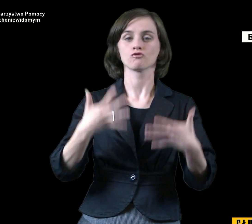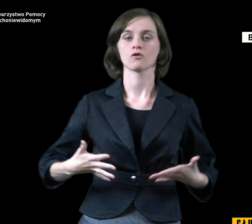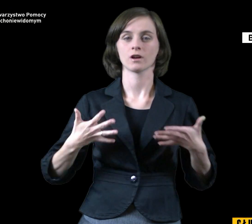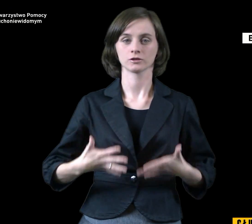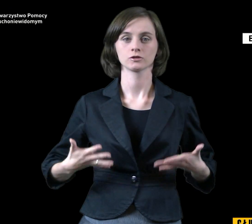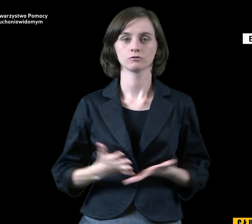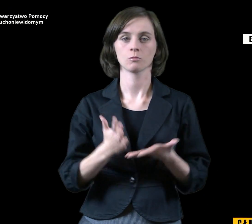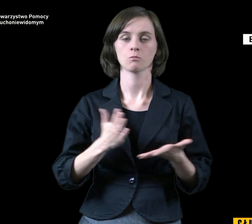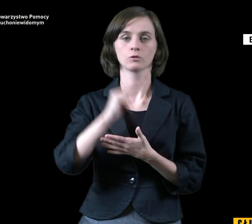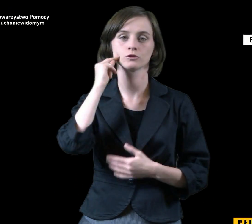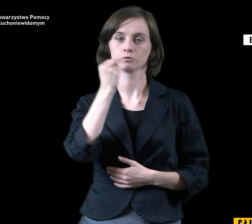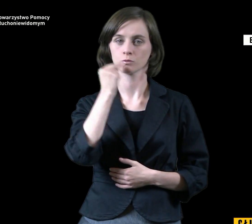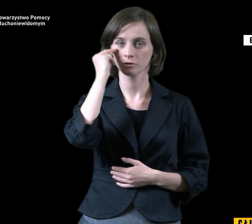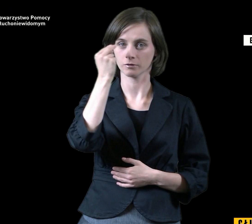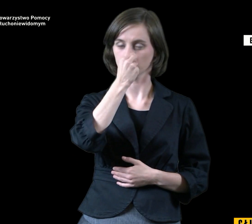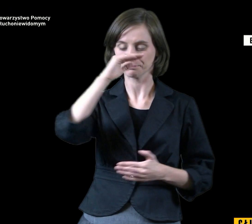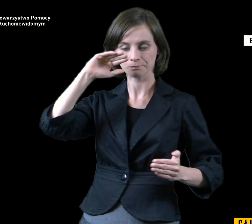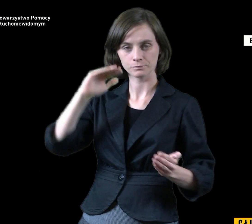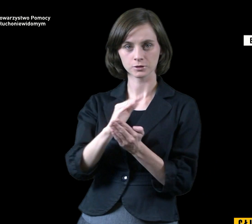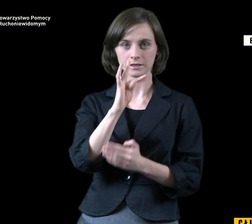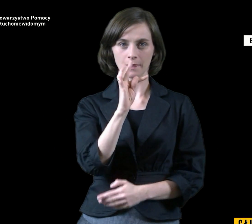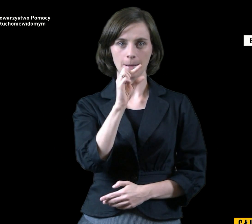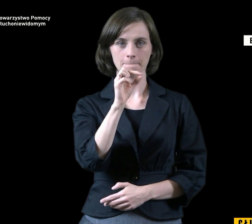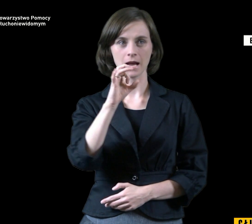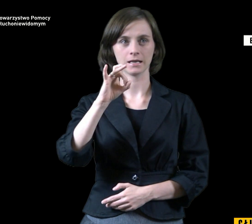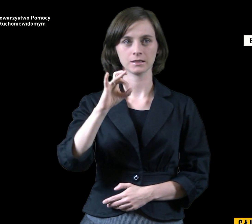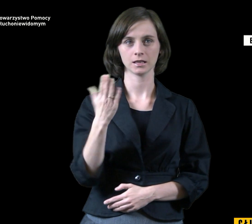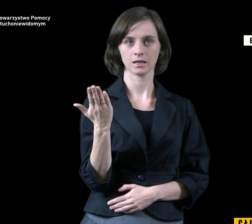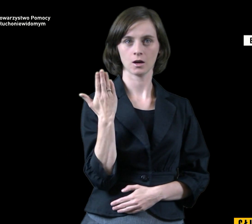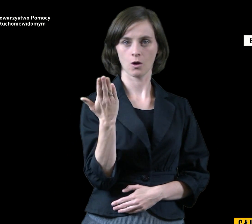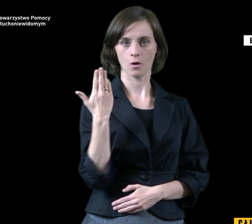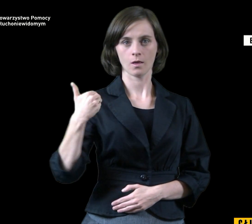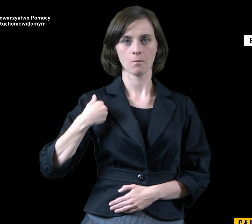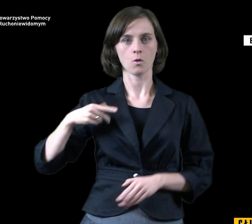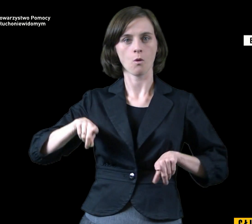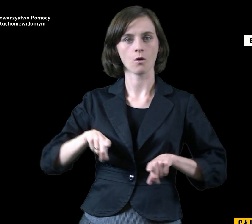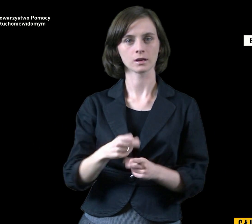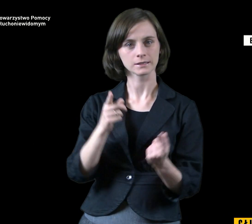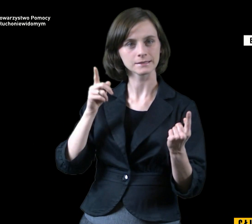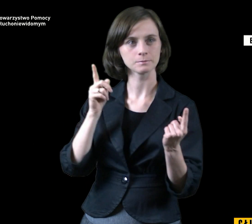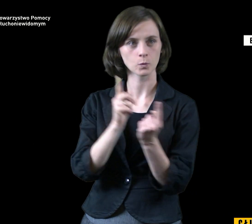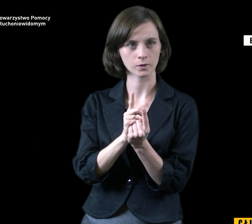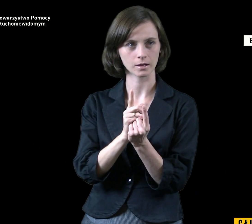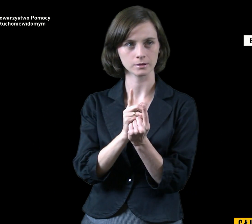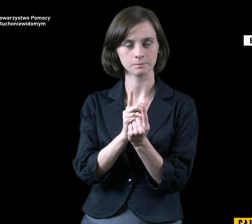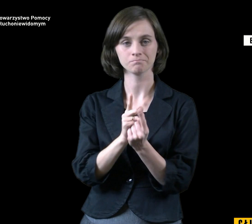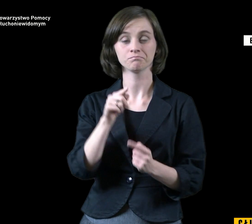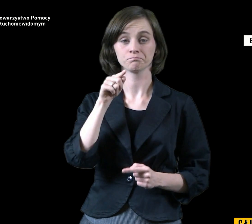Towarzystwo Pomocy Głuchoniewidomym (TPG) zorganizowało spotkanie,